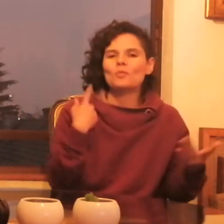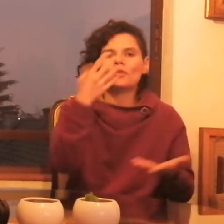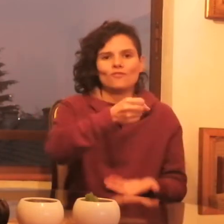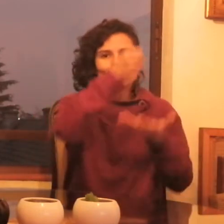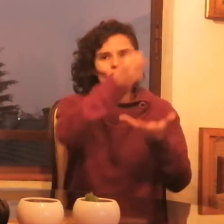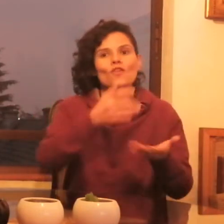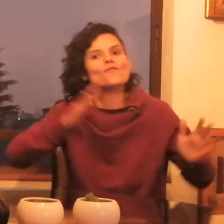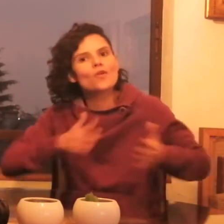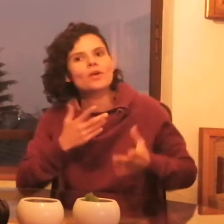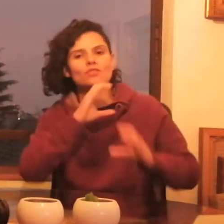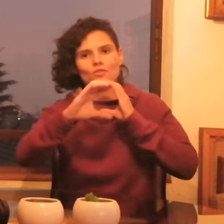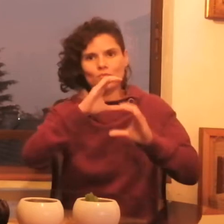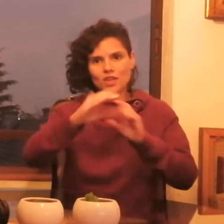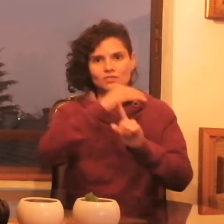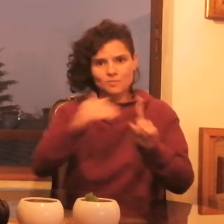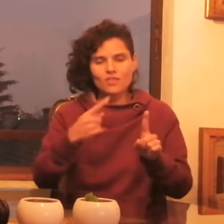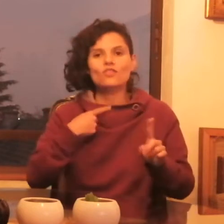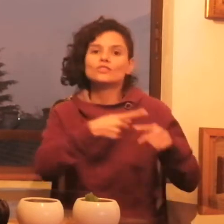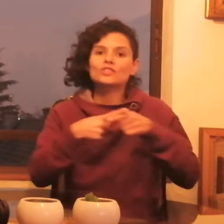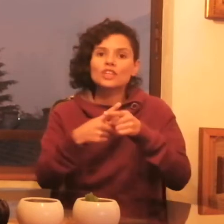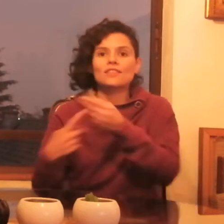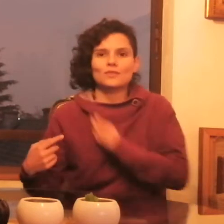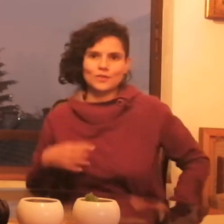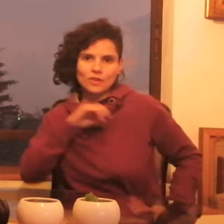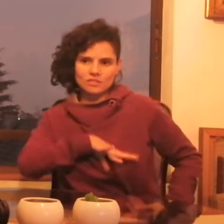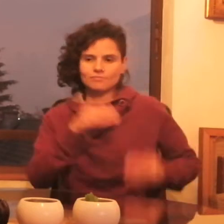fomento de medios de comunicación social del gobierno de chile y del consejo